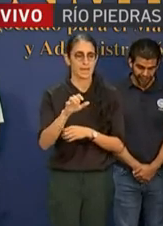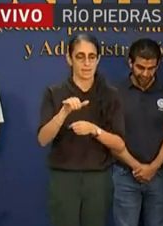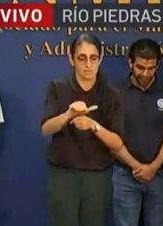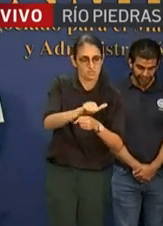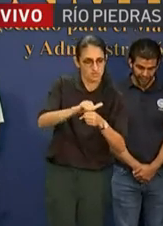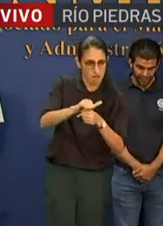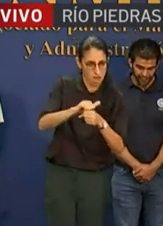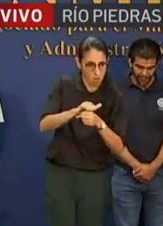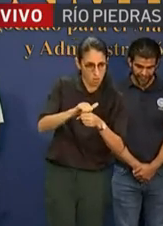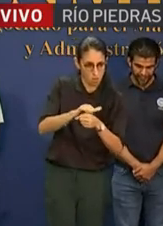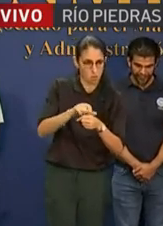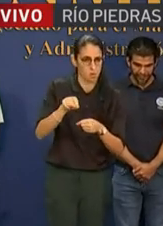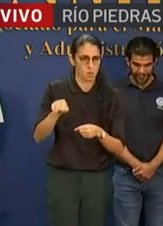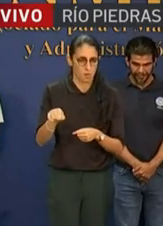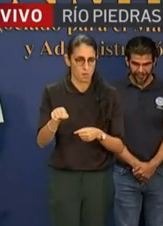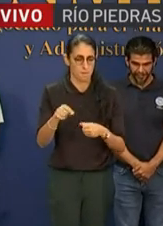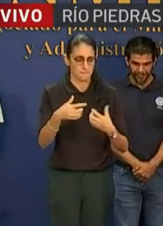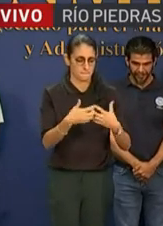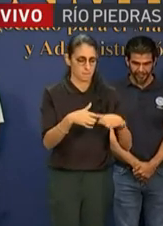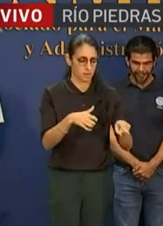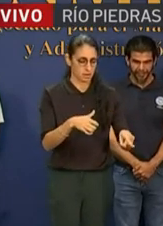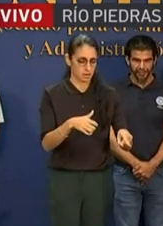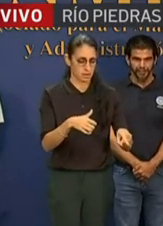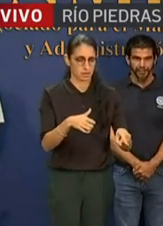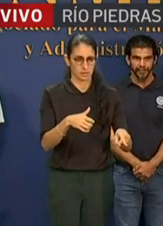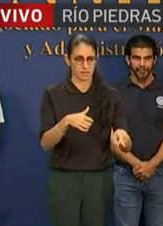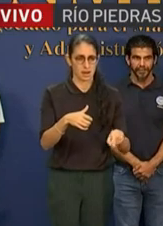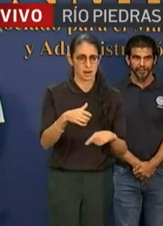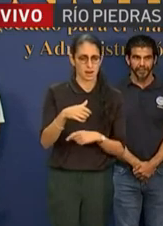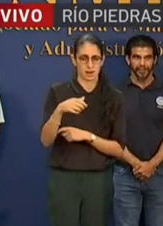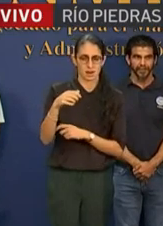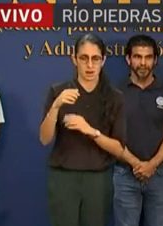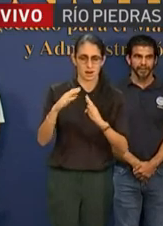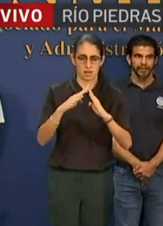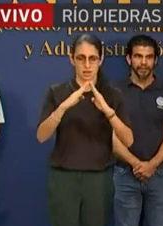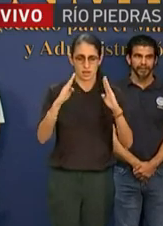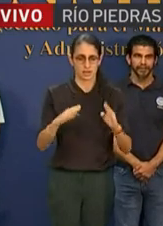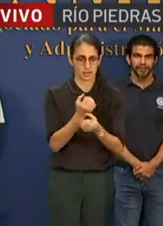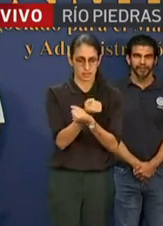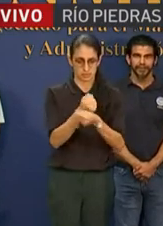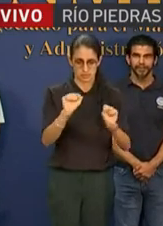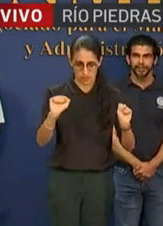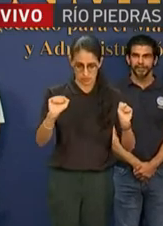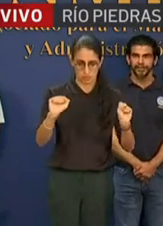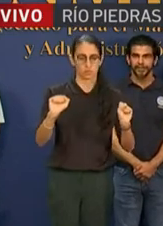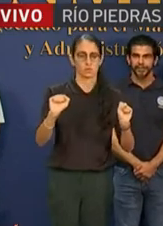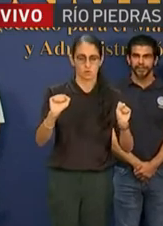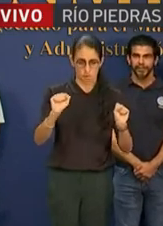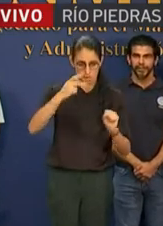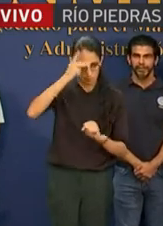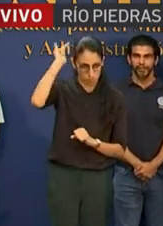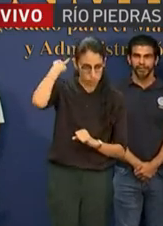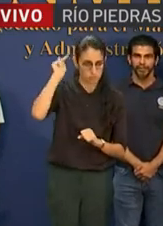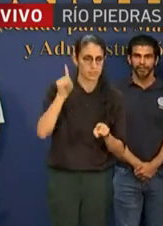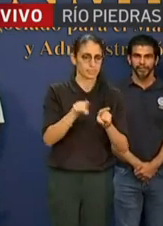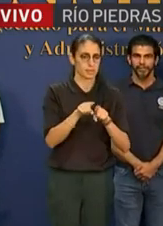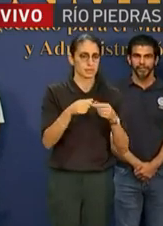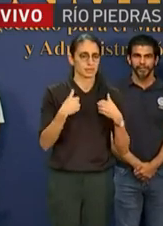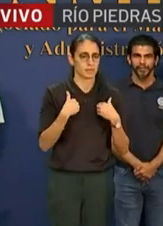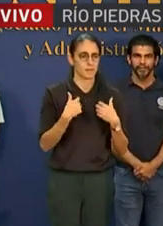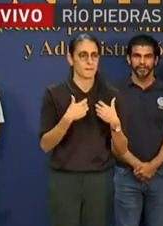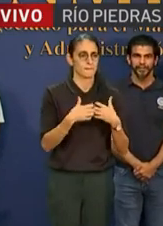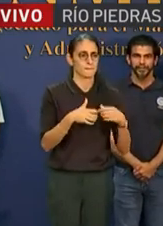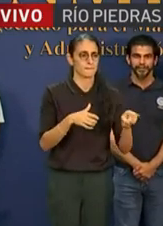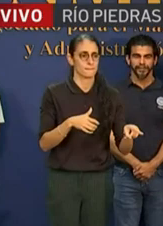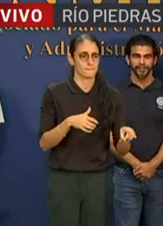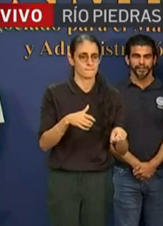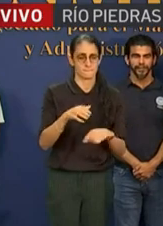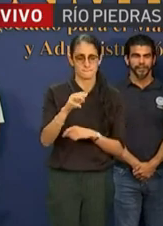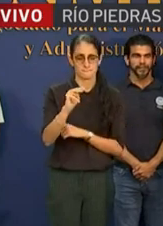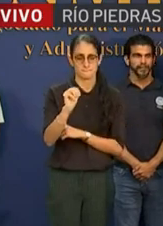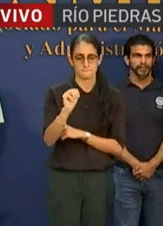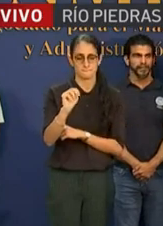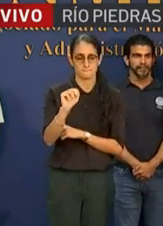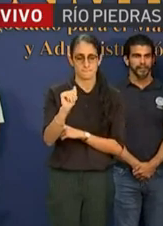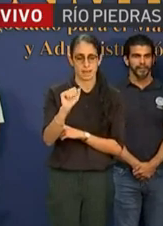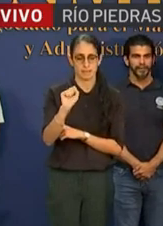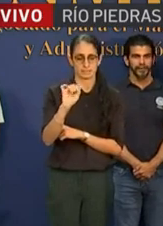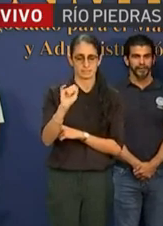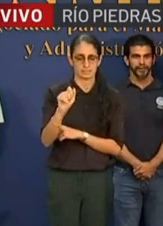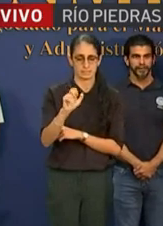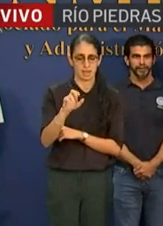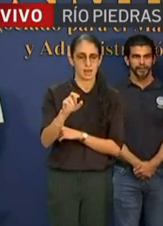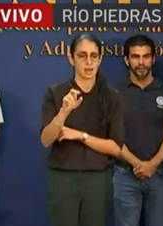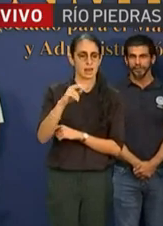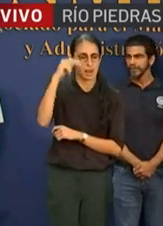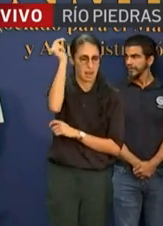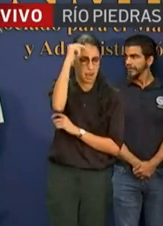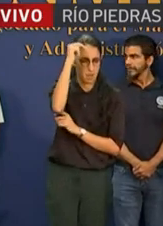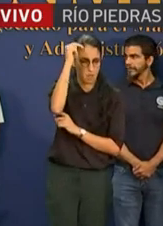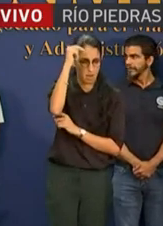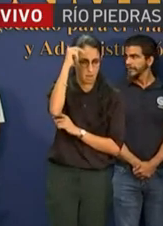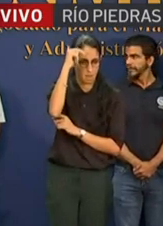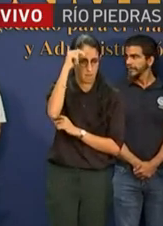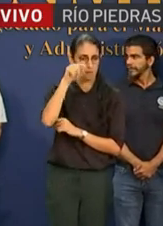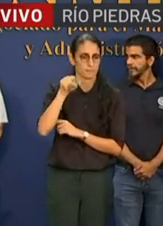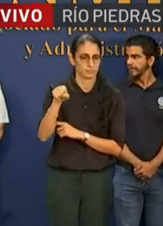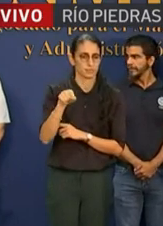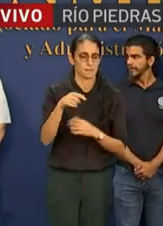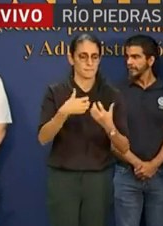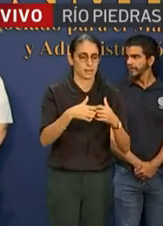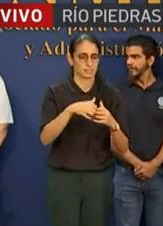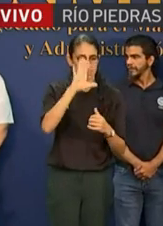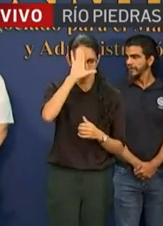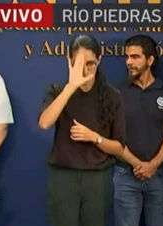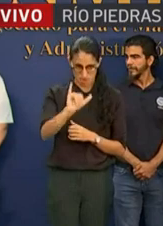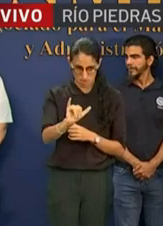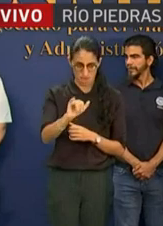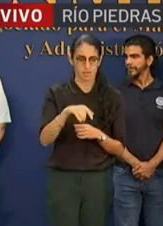REPRESAS TAPADAS LA PLANTA DE